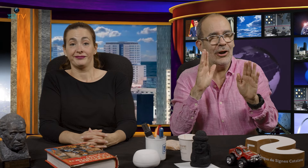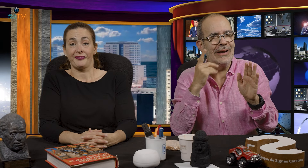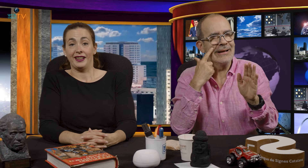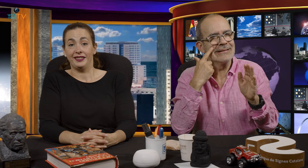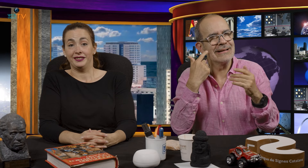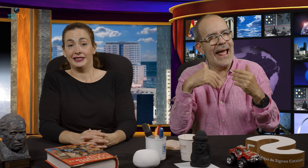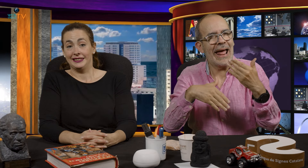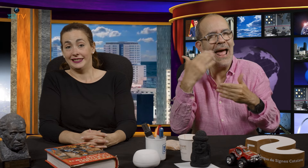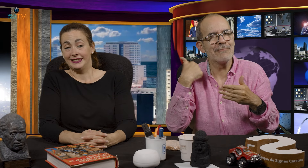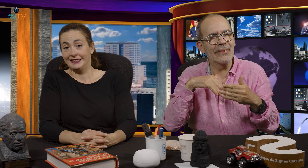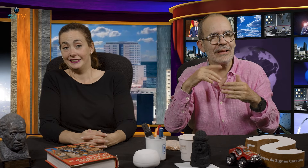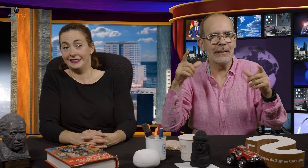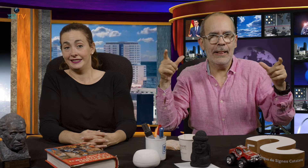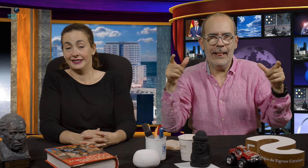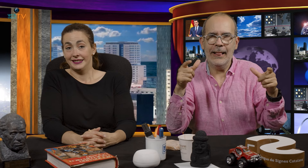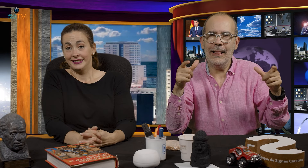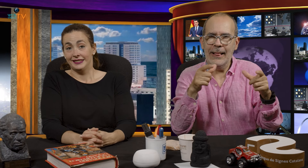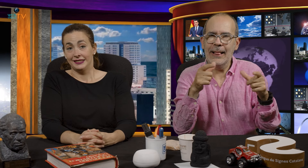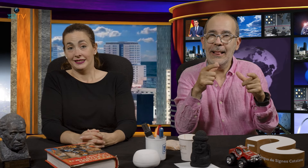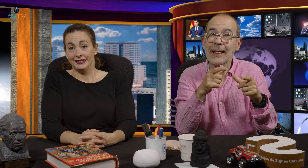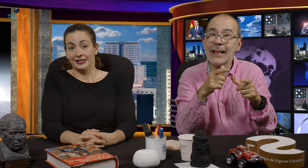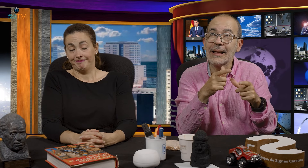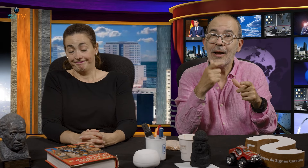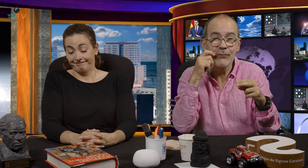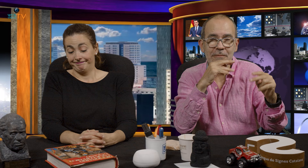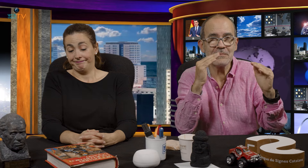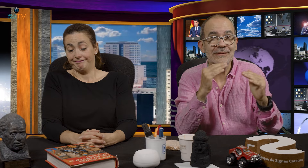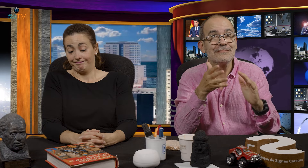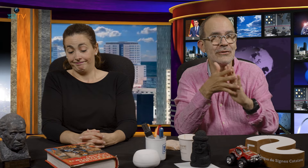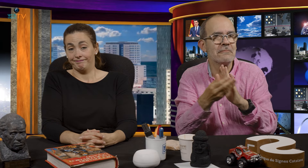Aunque empieza a notarse una práctica decreciente,